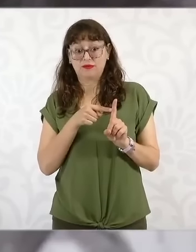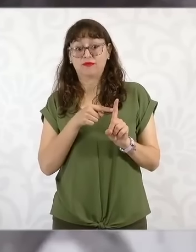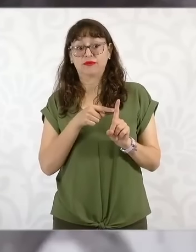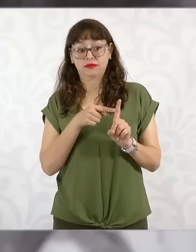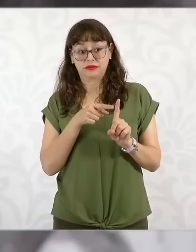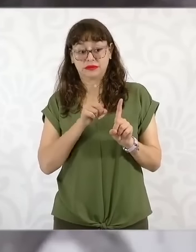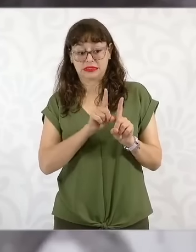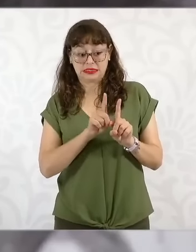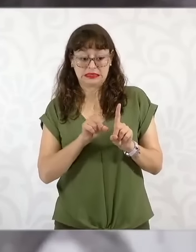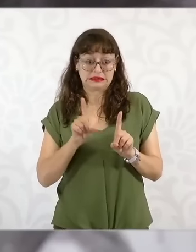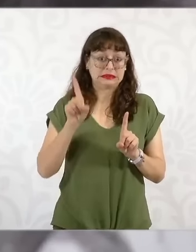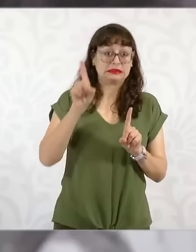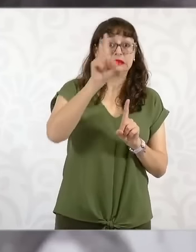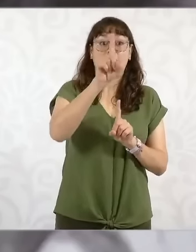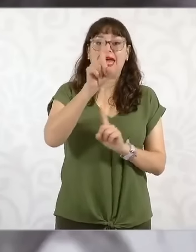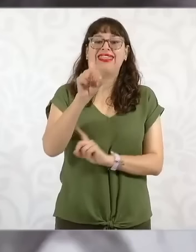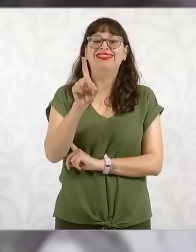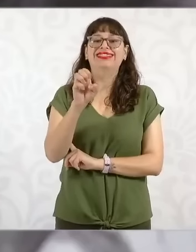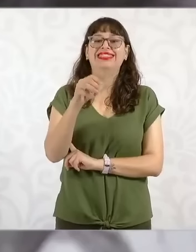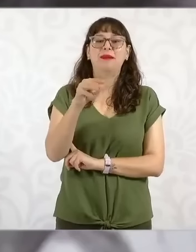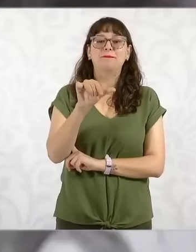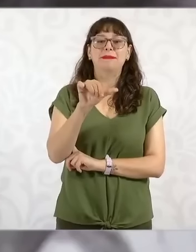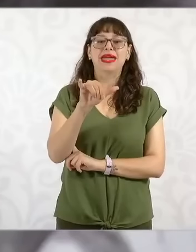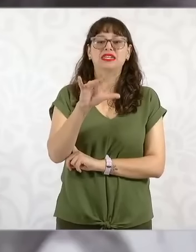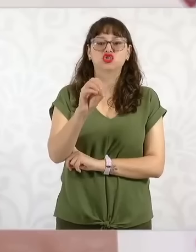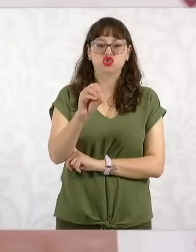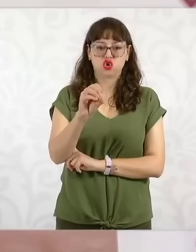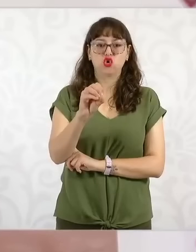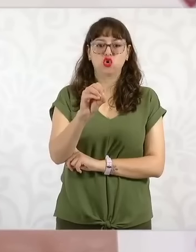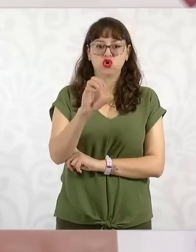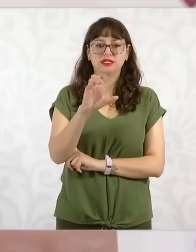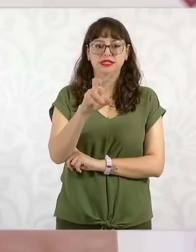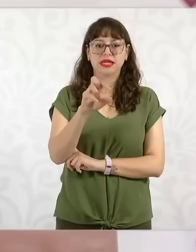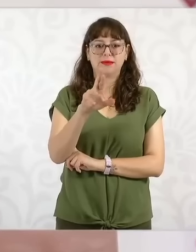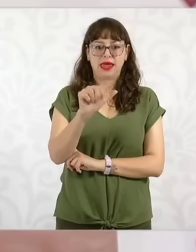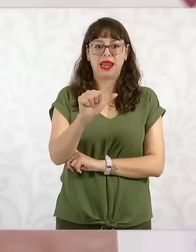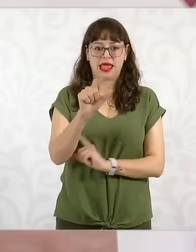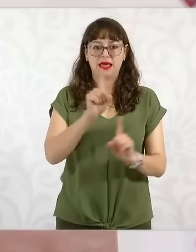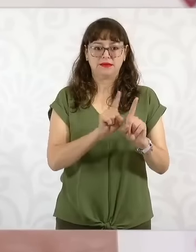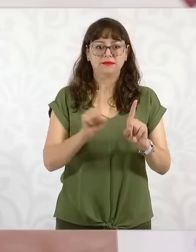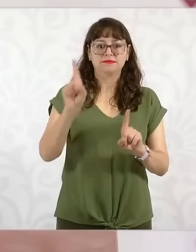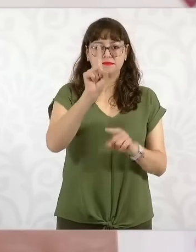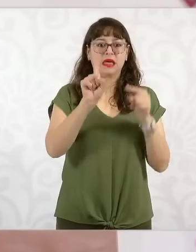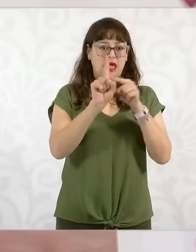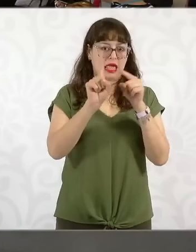sobre este sobre este crimen que era quien era de más alta jerarquía que el R1. justamente se